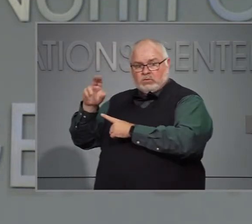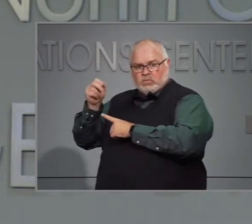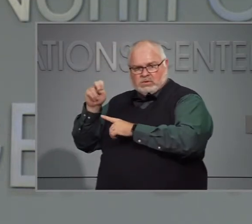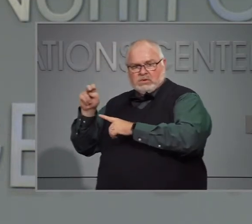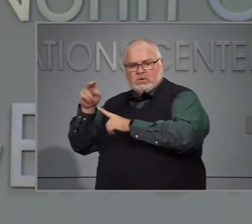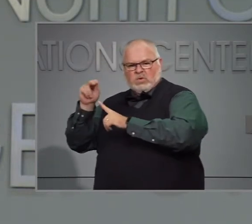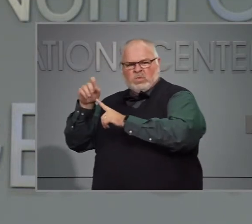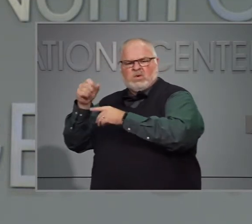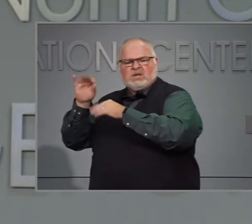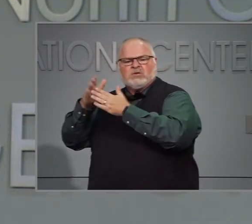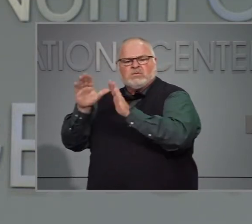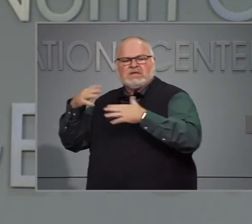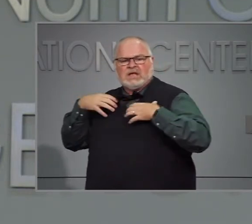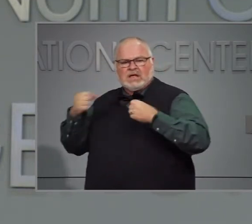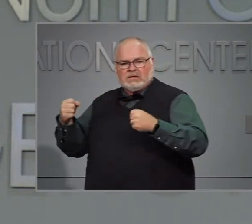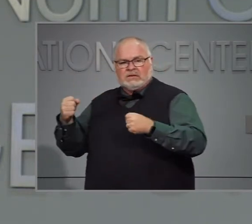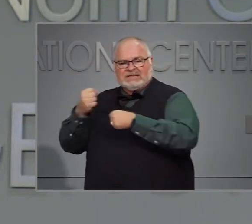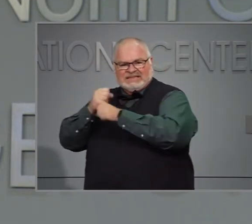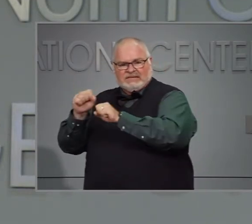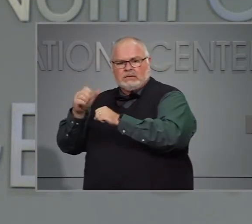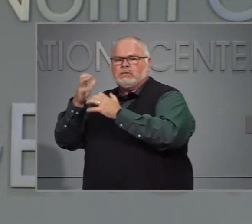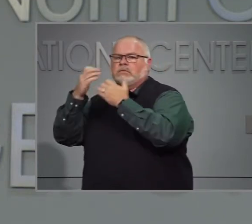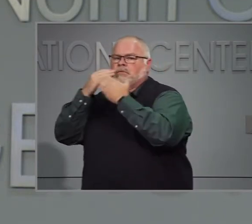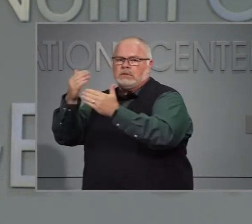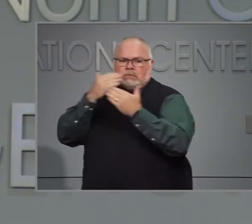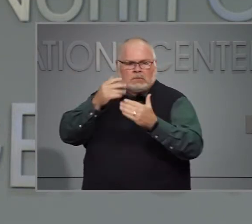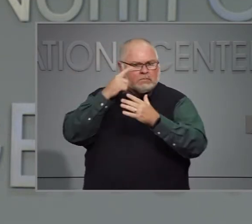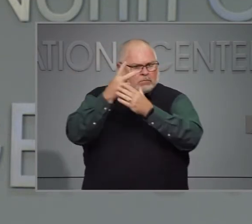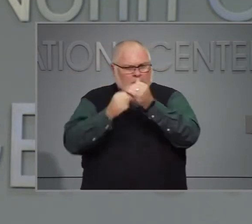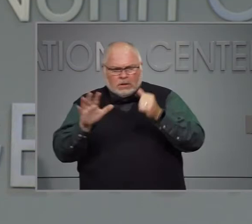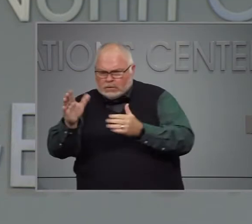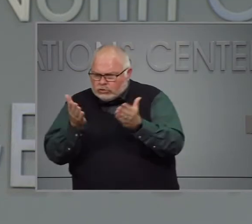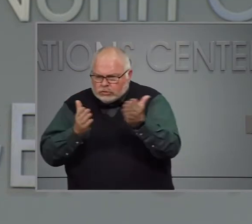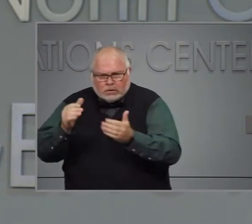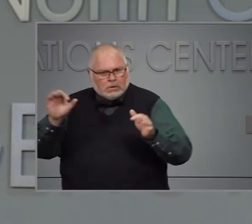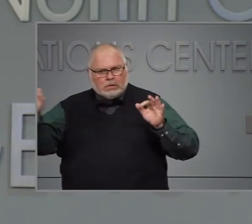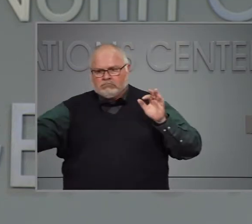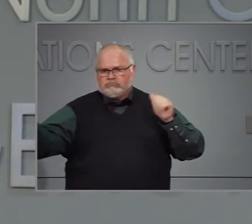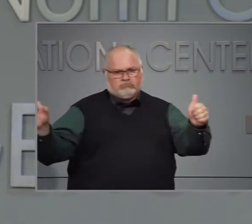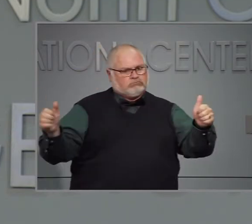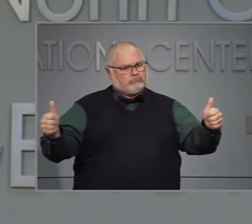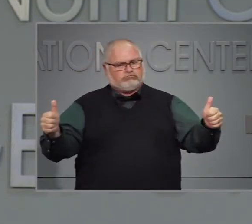Jocs el Departamento de Salud Pública quiero darles las gracias por su servicio,